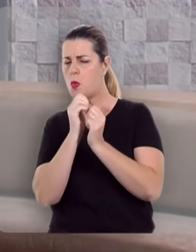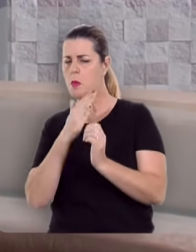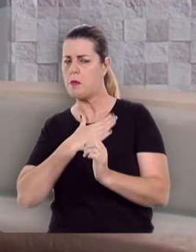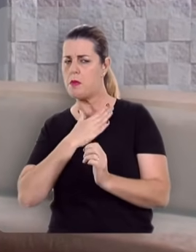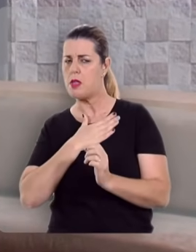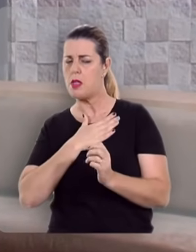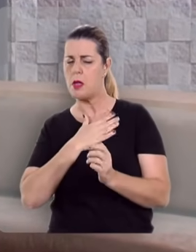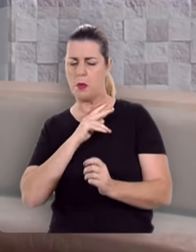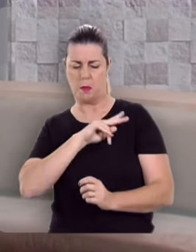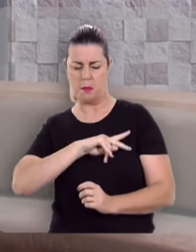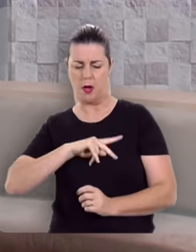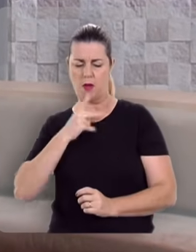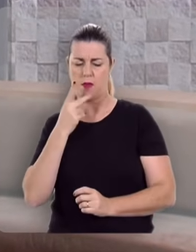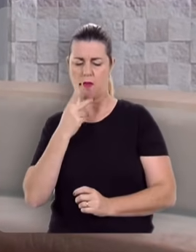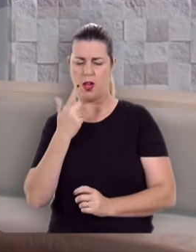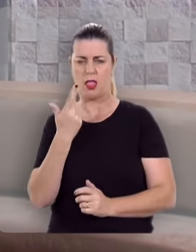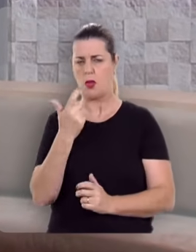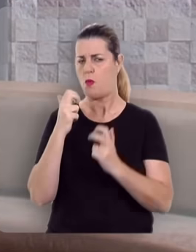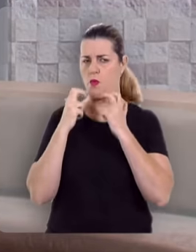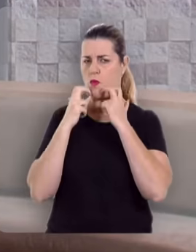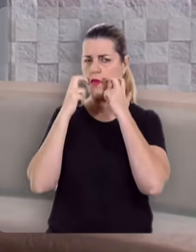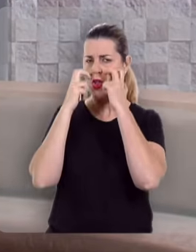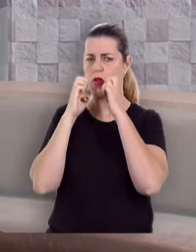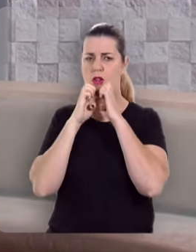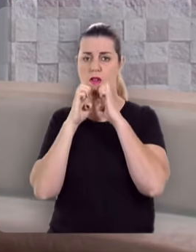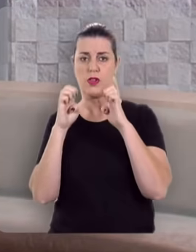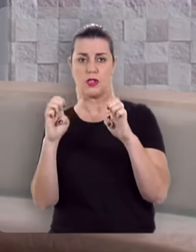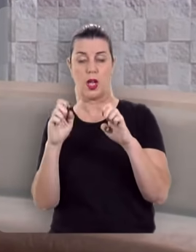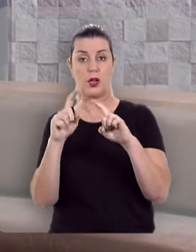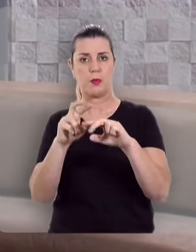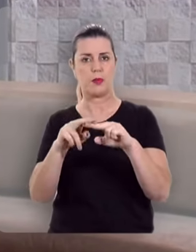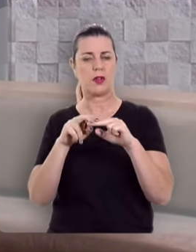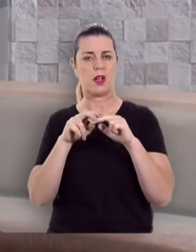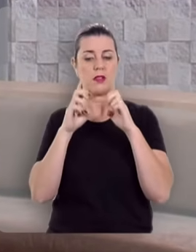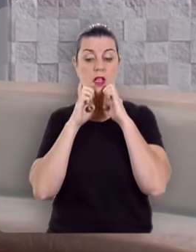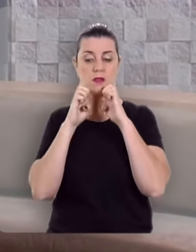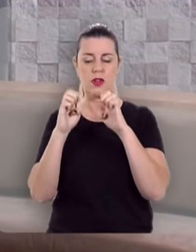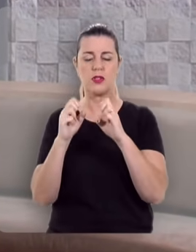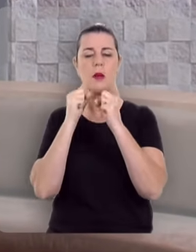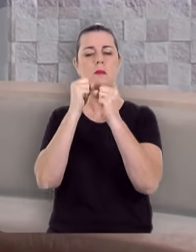assim eu não me envergonho do Evangelho porque o evangelho e o poder de Deus para salvação de todo